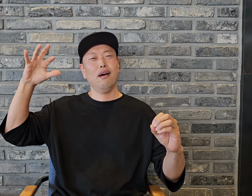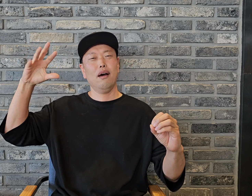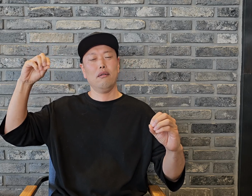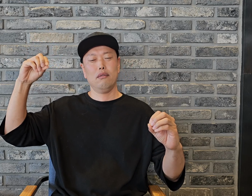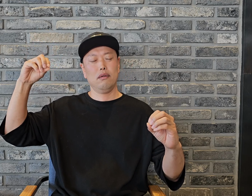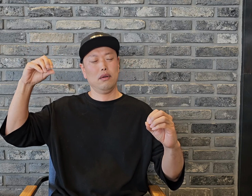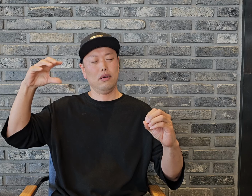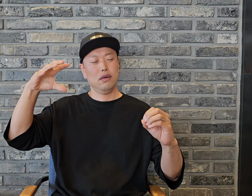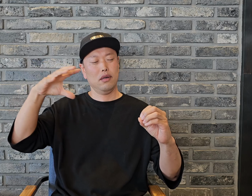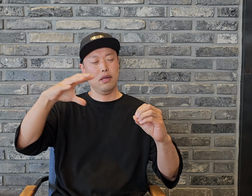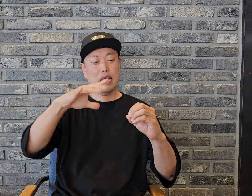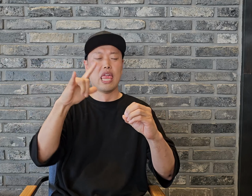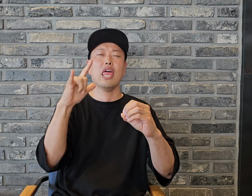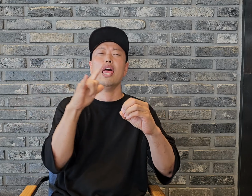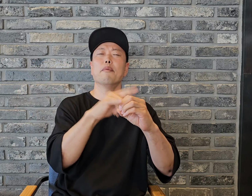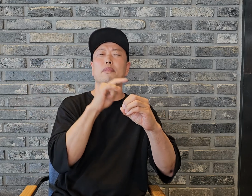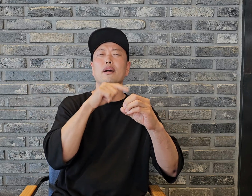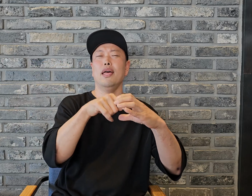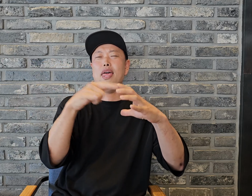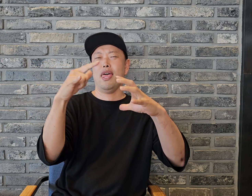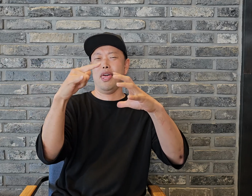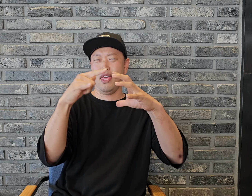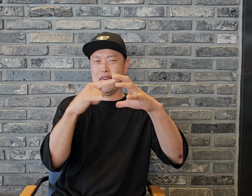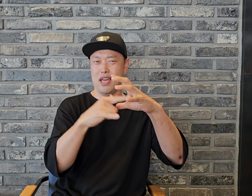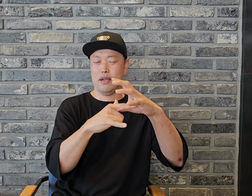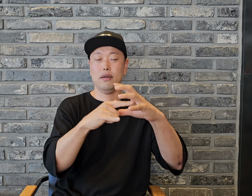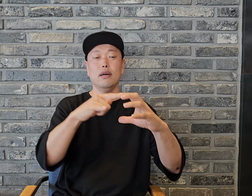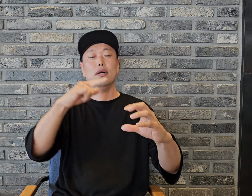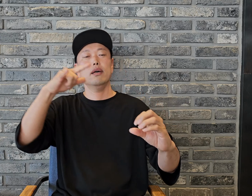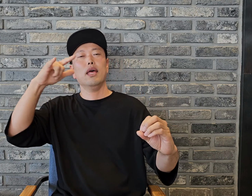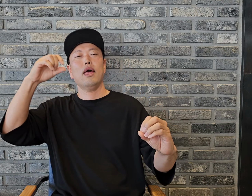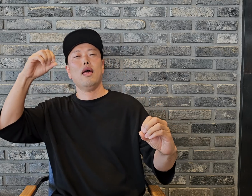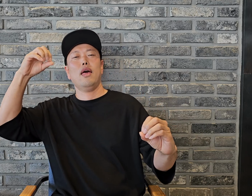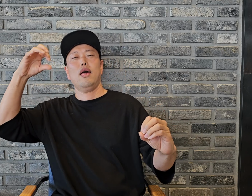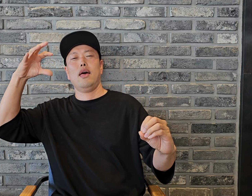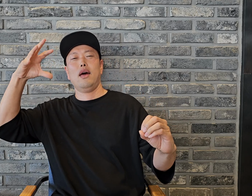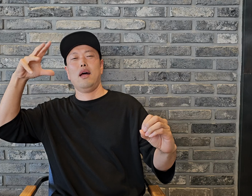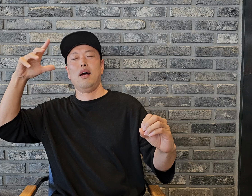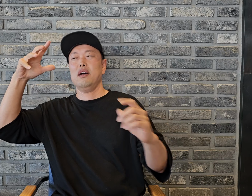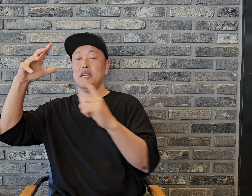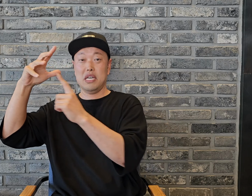se basa en la imagen del envío de rayos ultravioleta (luz solar) hacia la Tierra.